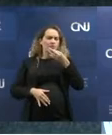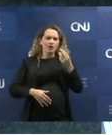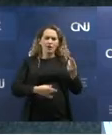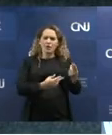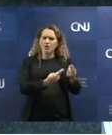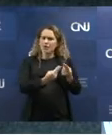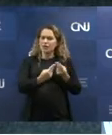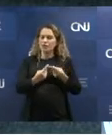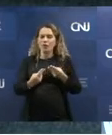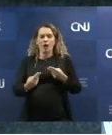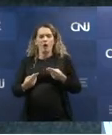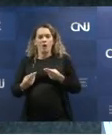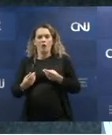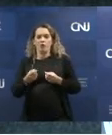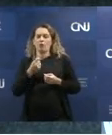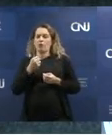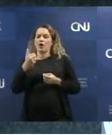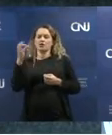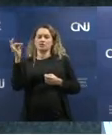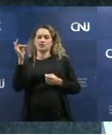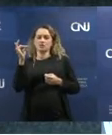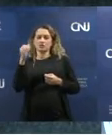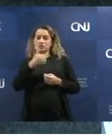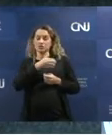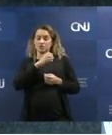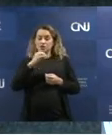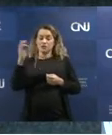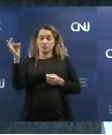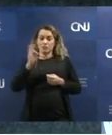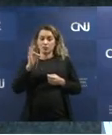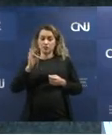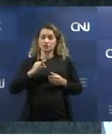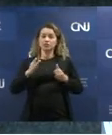E peço vênia Quintão, já adiantando que vou divergir